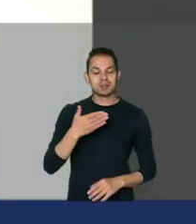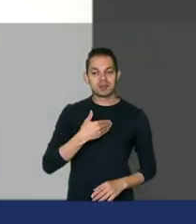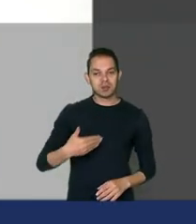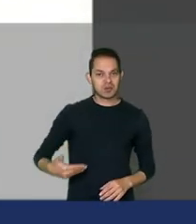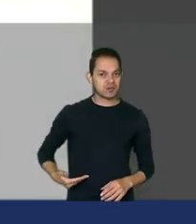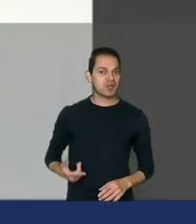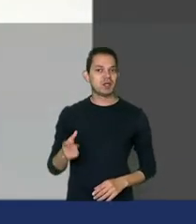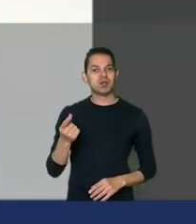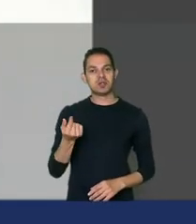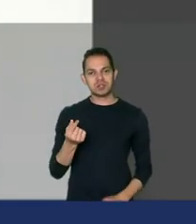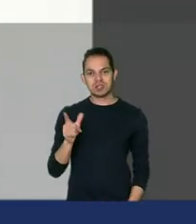DE... AUDIOVISUAL. ENTÃO É UM RECURSO DO GOVERNO FEDERAL,